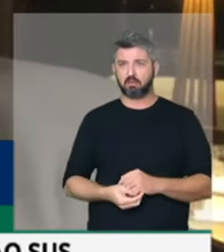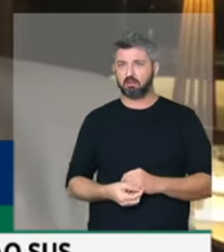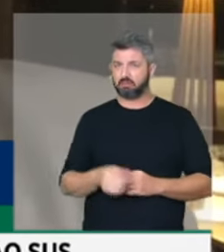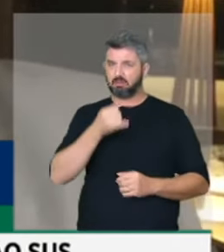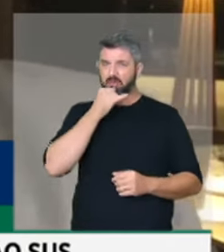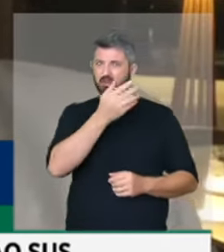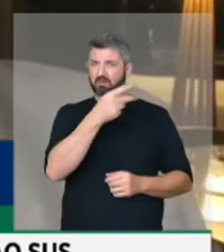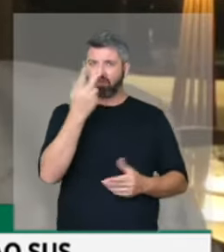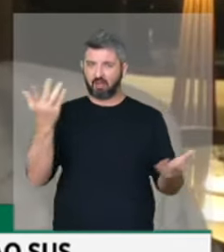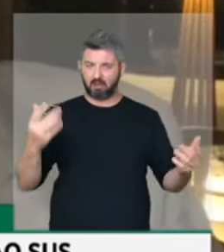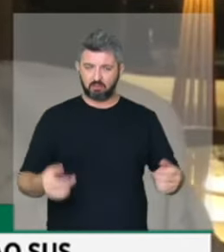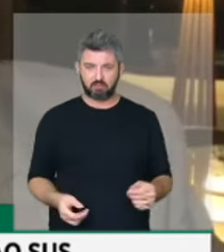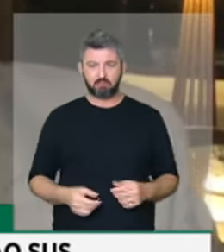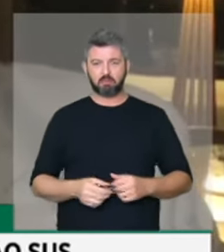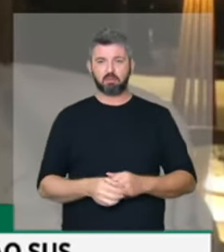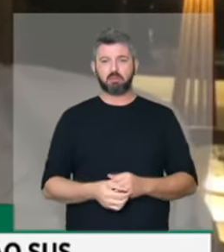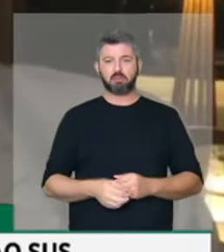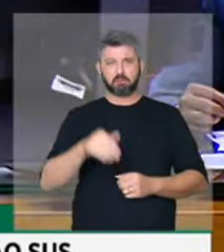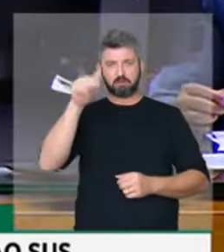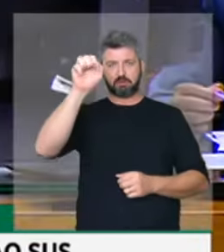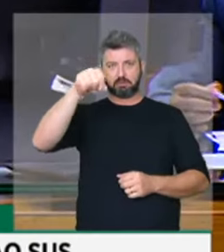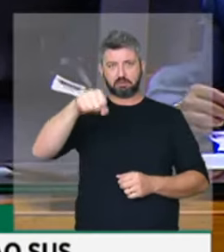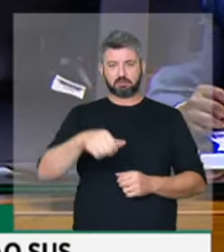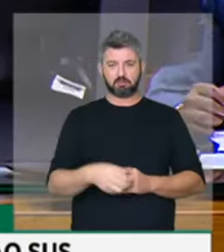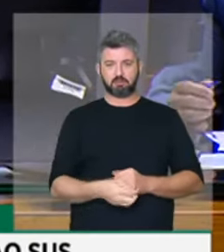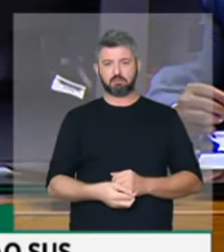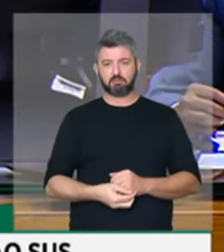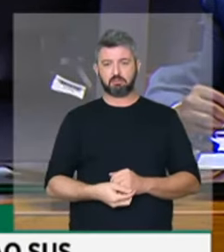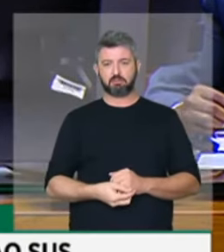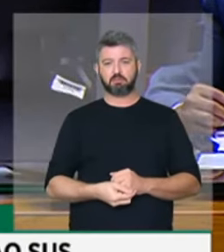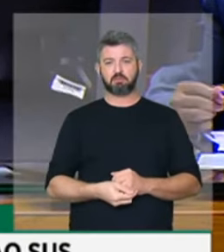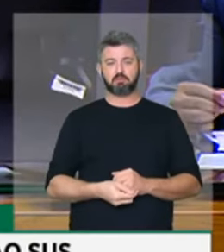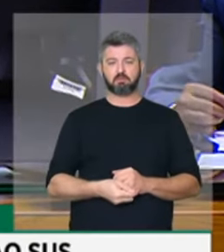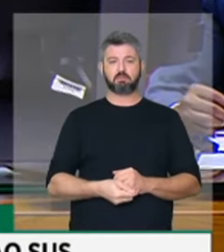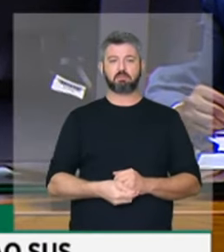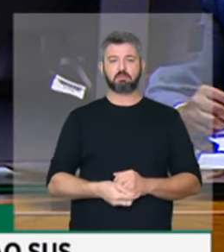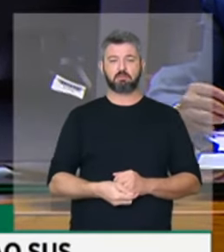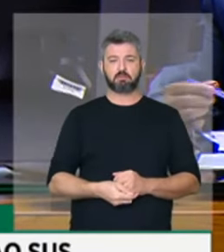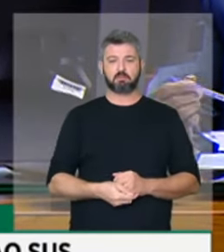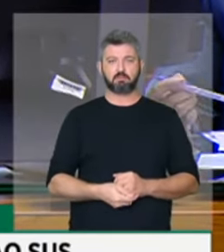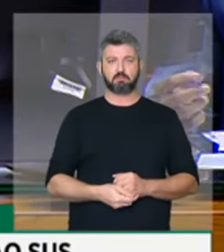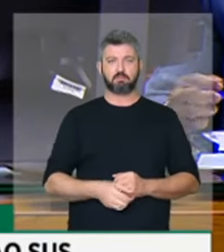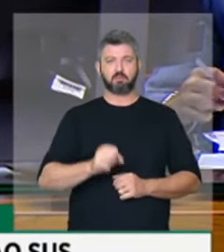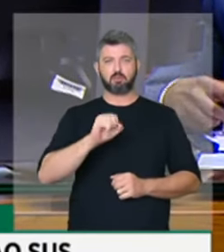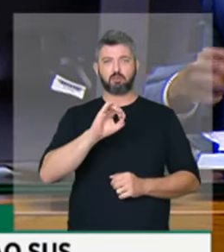PDT VOTA SIM. -- [PRESIDENTE]: OBRIGADO DEPUTADO WOLNEY, COMO ORIENTA O SOLIDARIEDADE? [DEPUTADO]: NÃO, SENHOR PRESIDENTE.